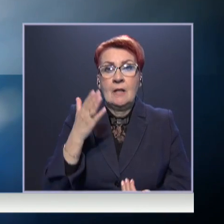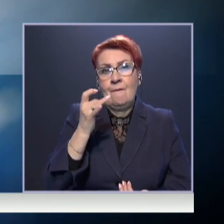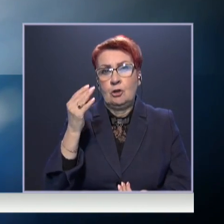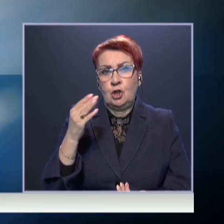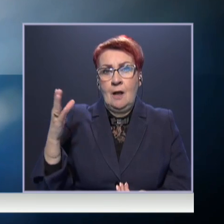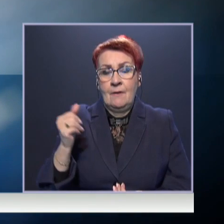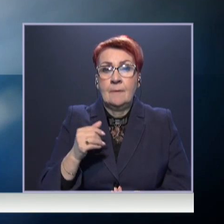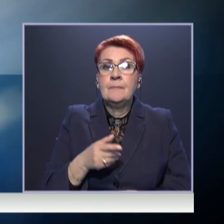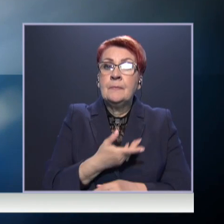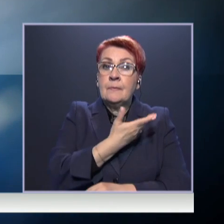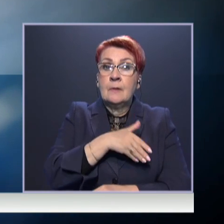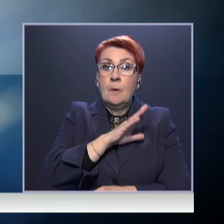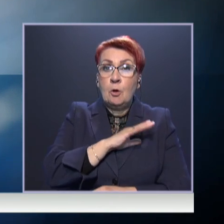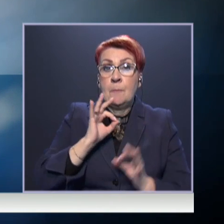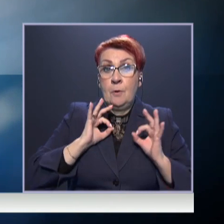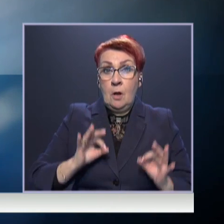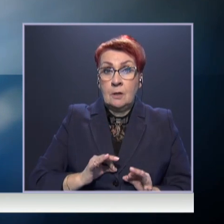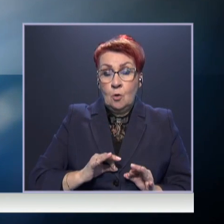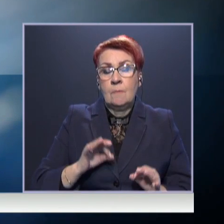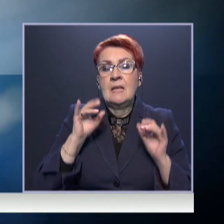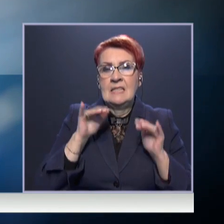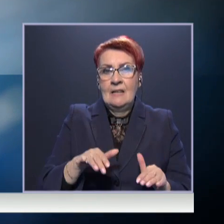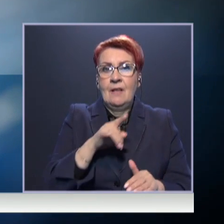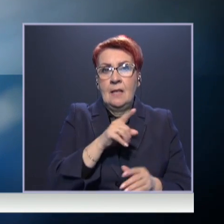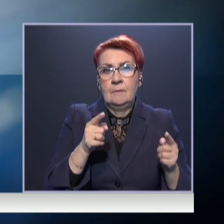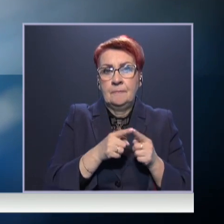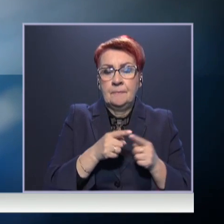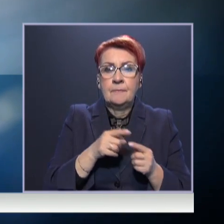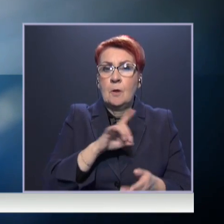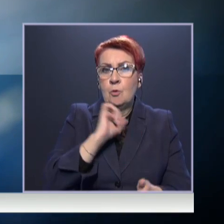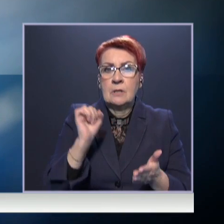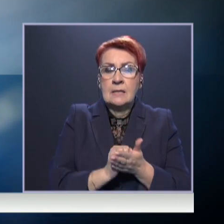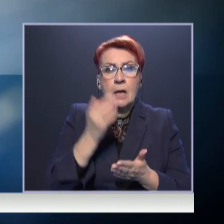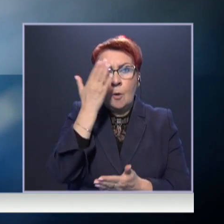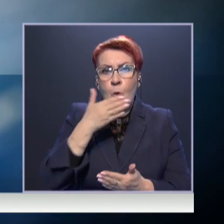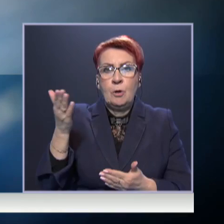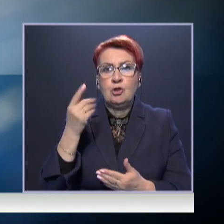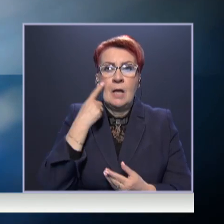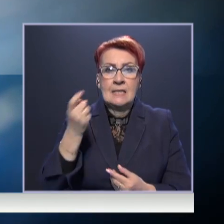прокуратура завела против него уголовное дело по статье публичное оскорбление представителей украинской